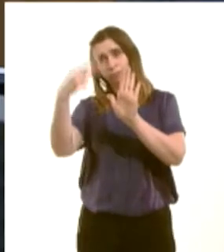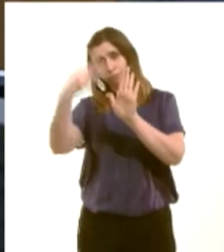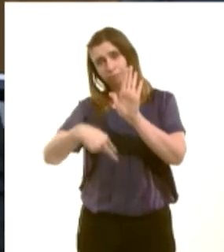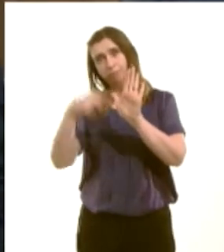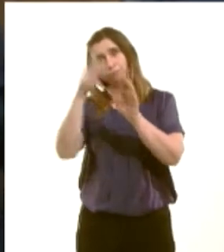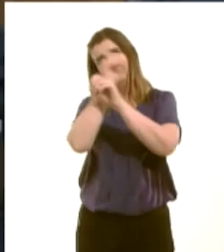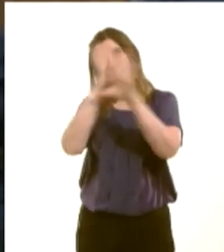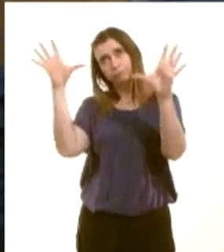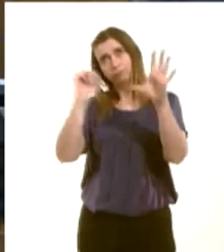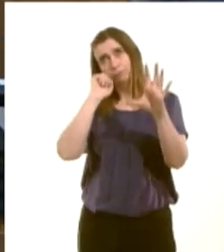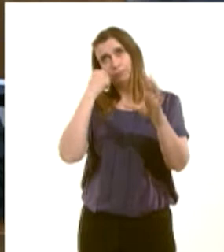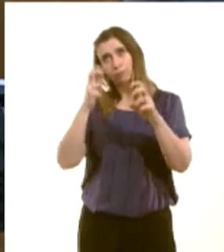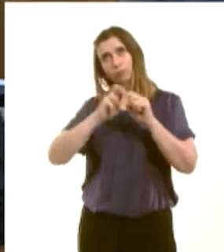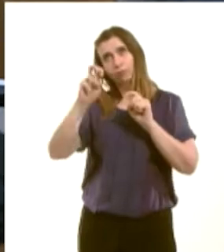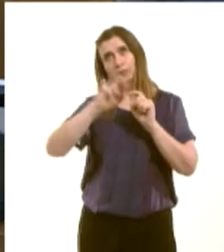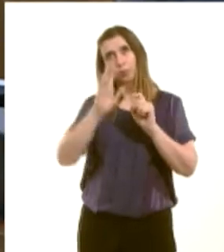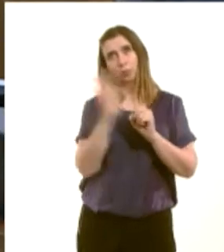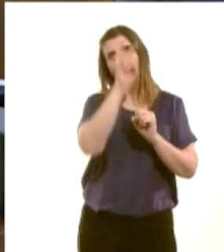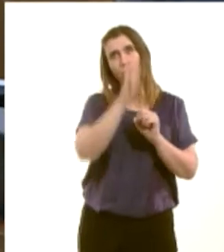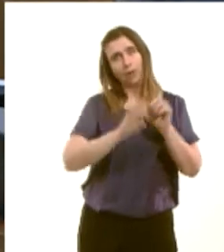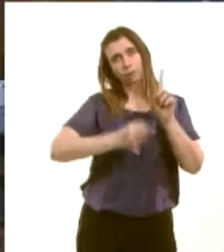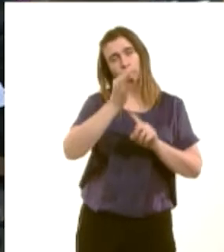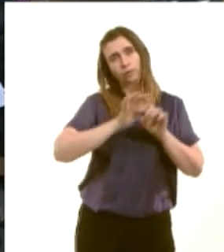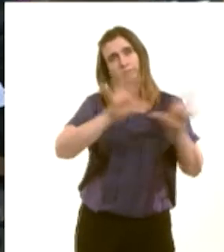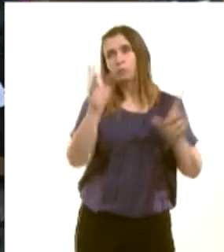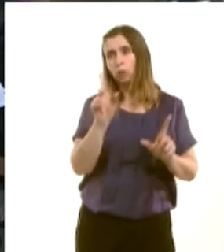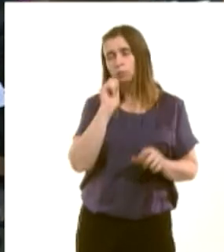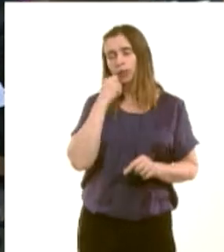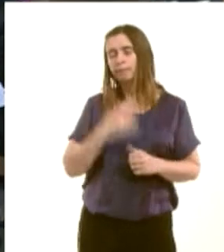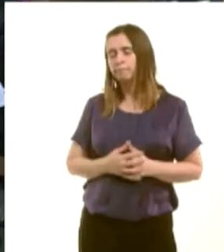rheilffordd i Abertawe yn cael ei drydaneiddio a bod cytundeb Arriva yn dod i ben yn 2018?